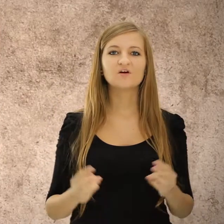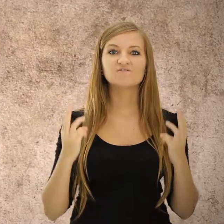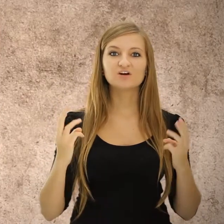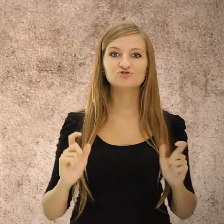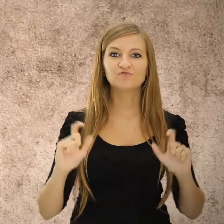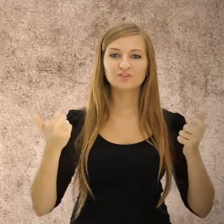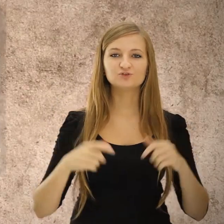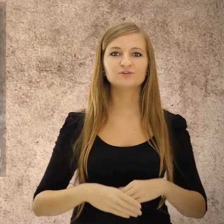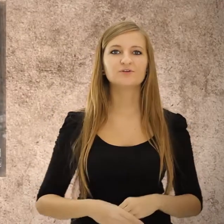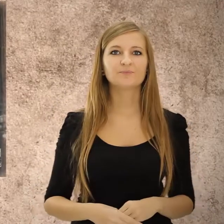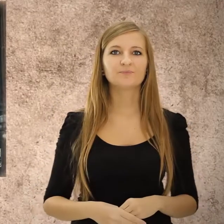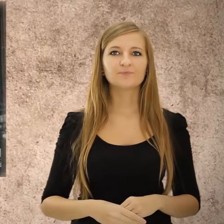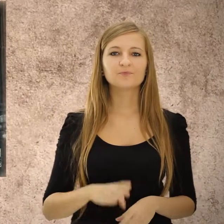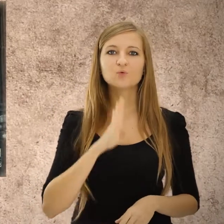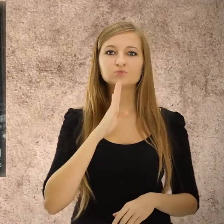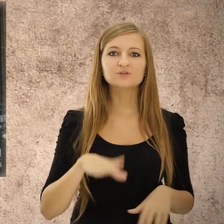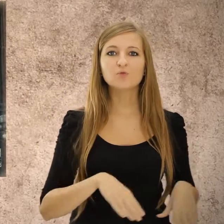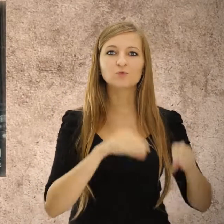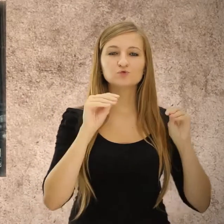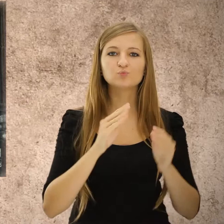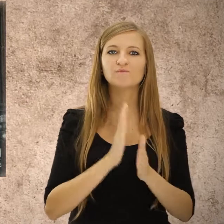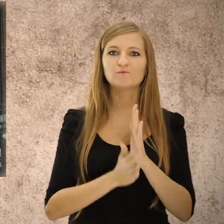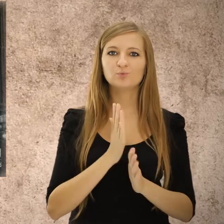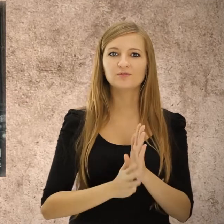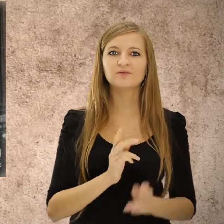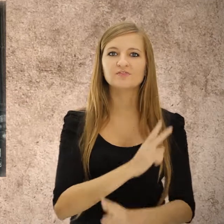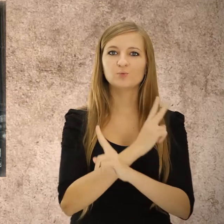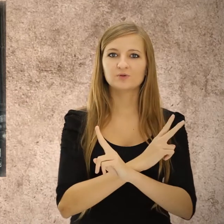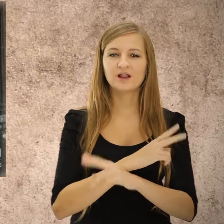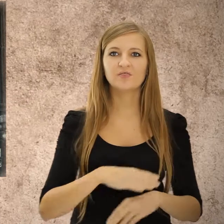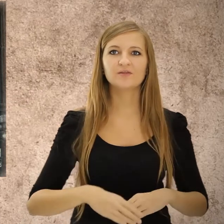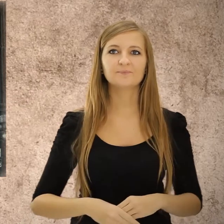Ważne wydarzenie. Stany Zjednoczone były od początku wojny neutralne,